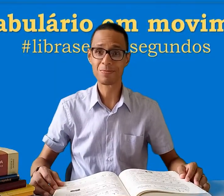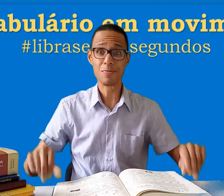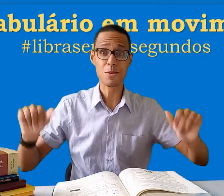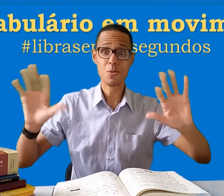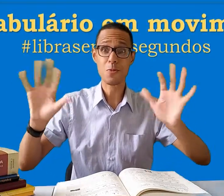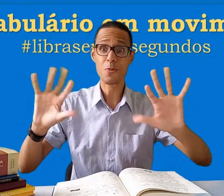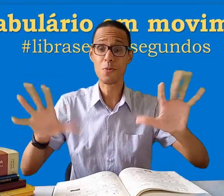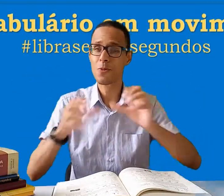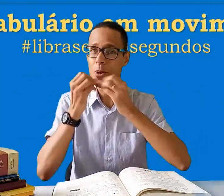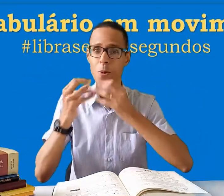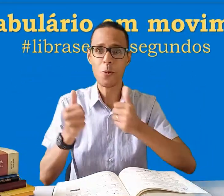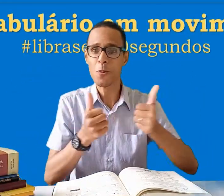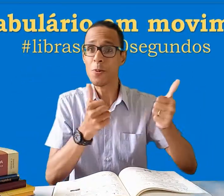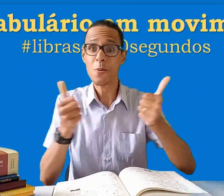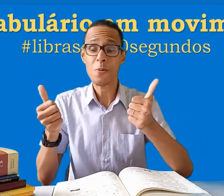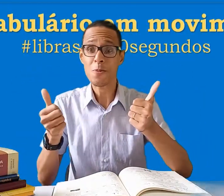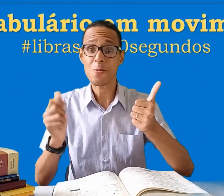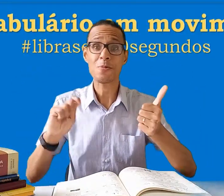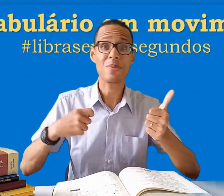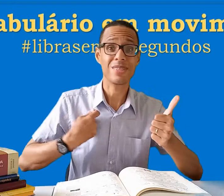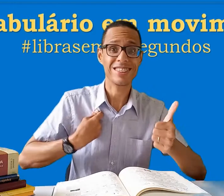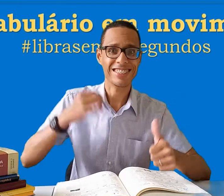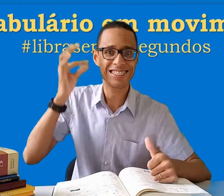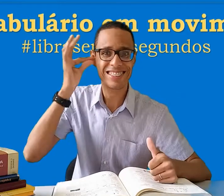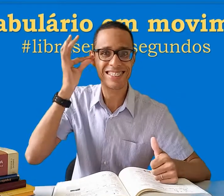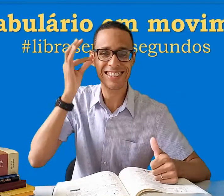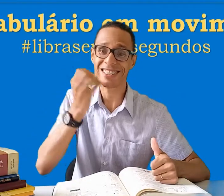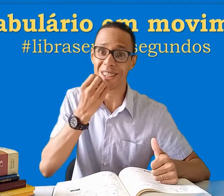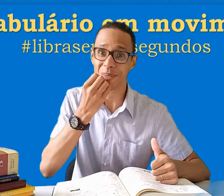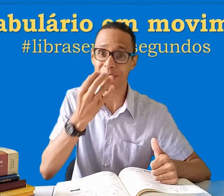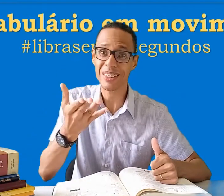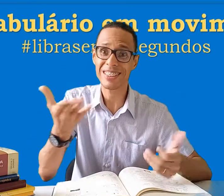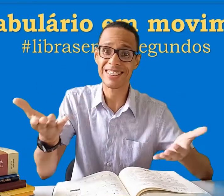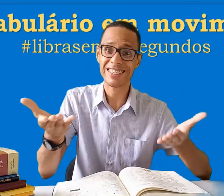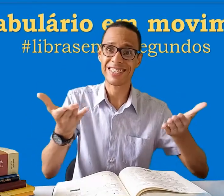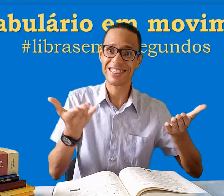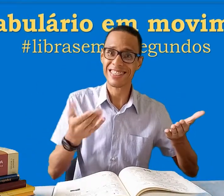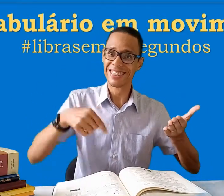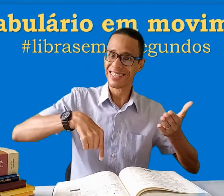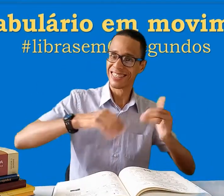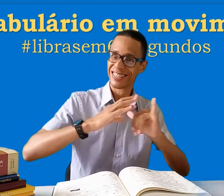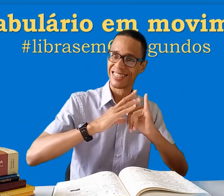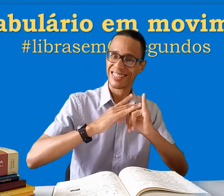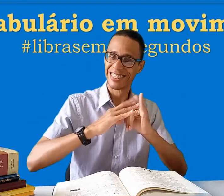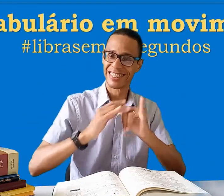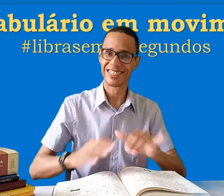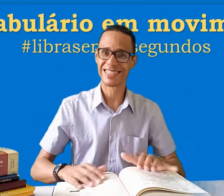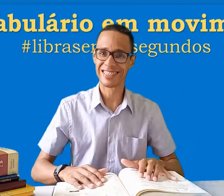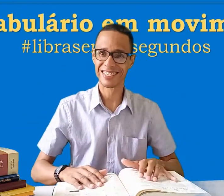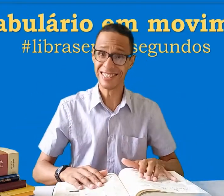Olá tudo bem? Meu nome é Reginaldo. Sejam bem-vindos ao nosso Canal!